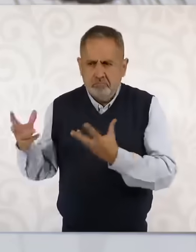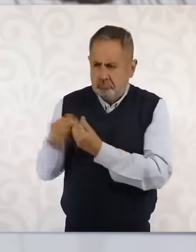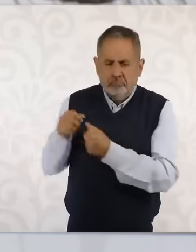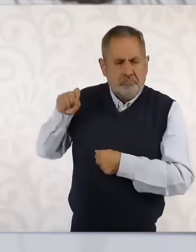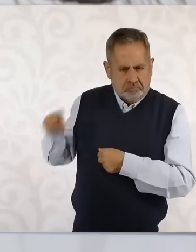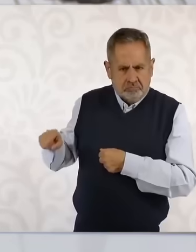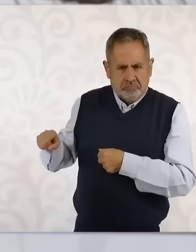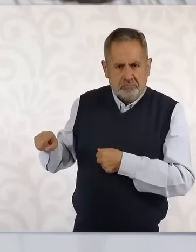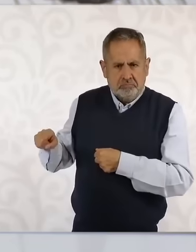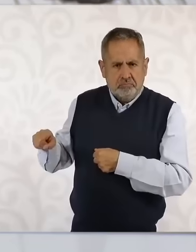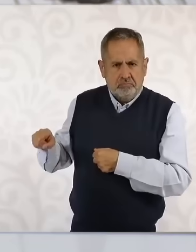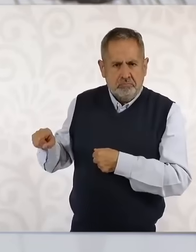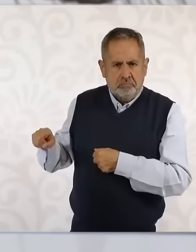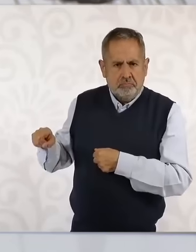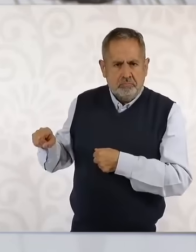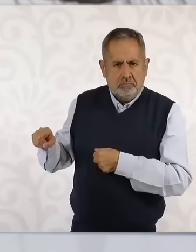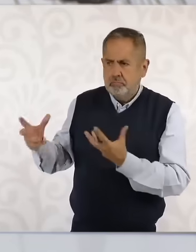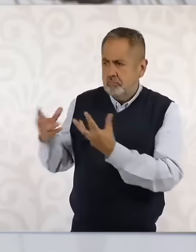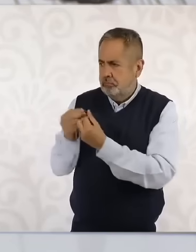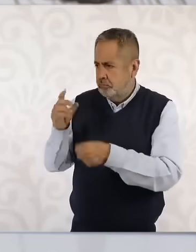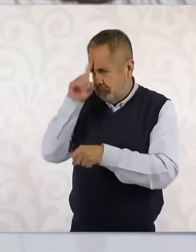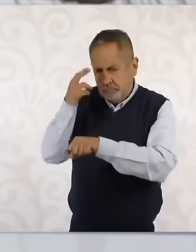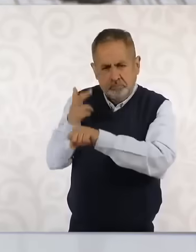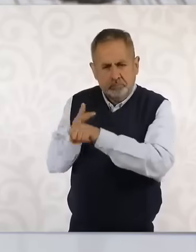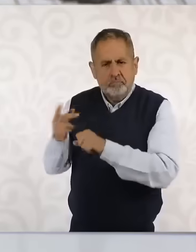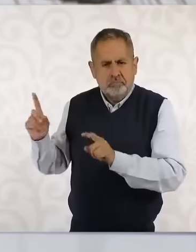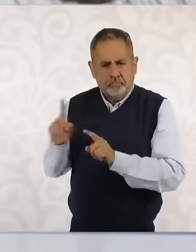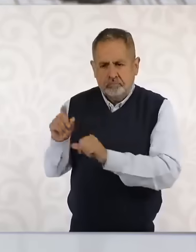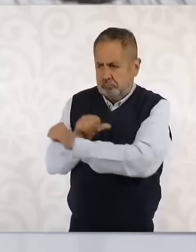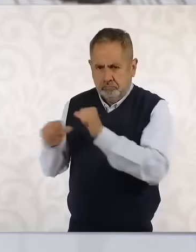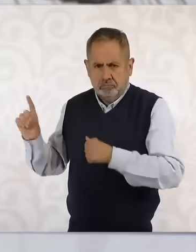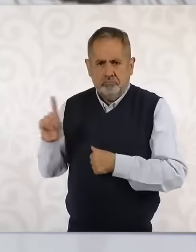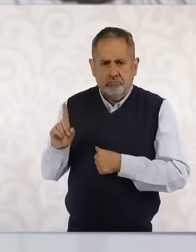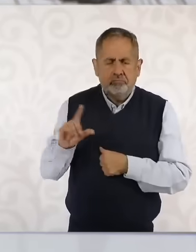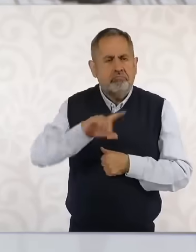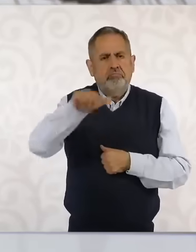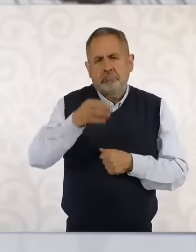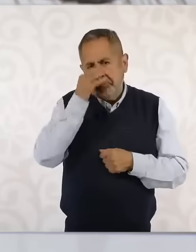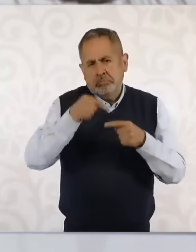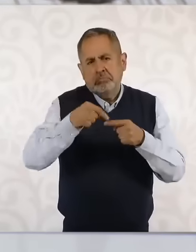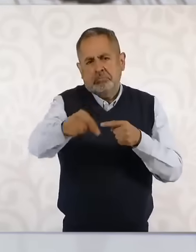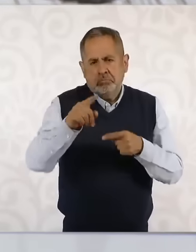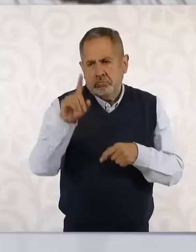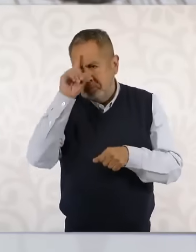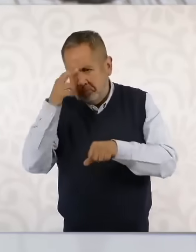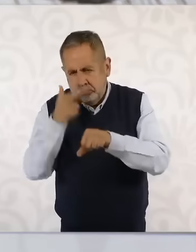fiscal en la consejería, perdón, y estaré nombrando consejero consejera jurídica la